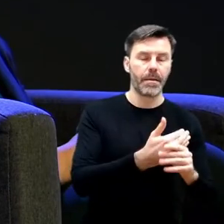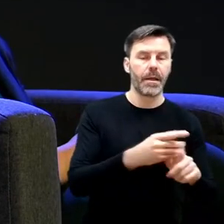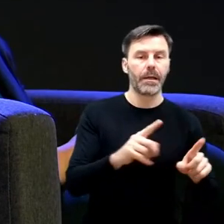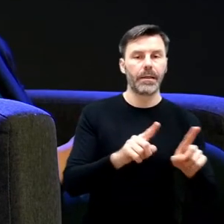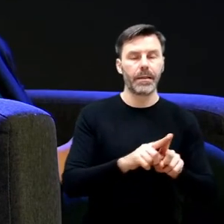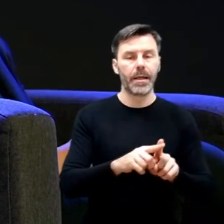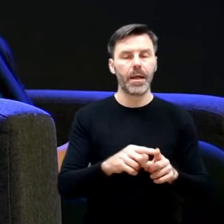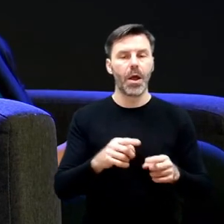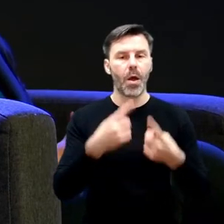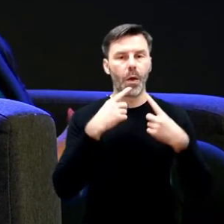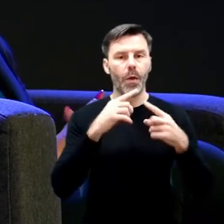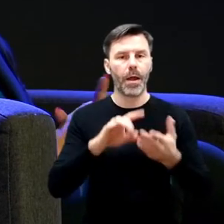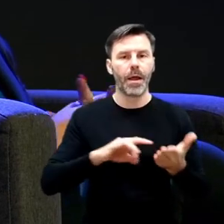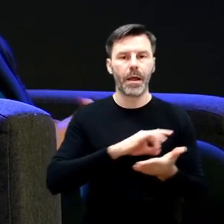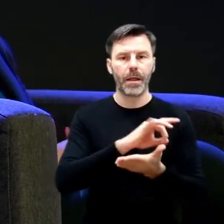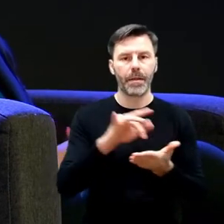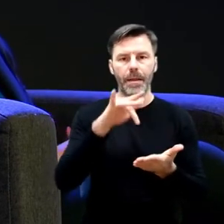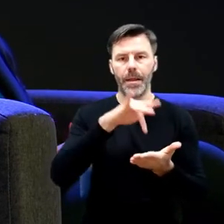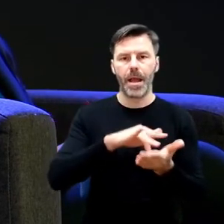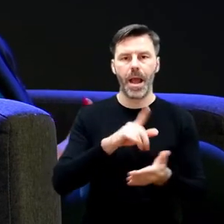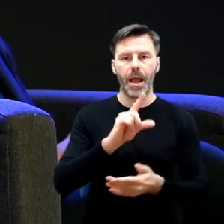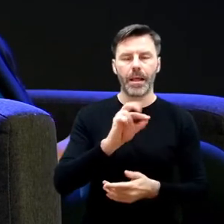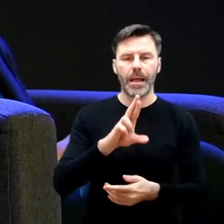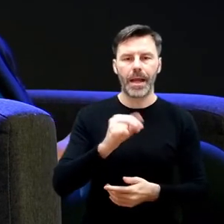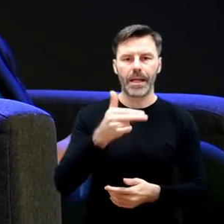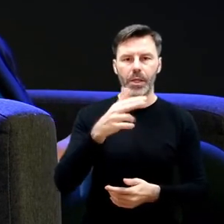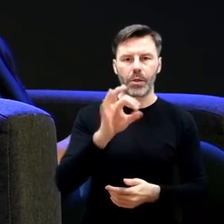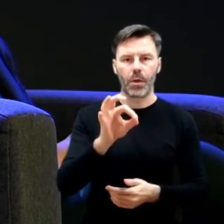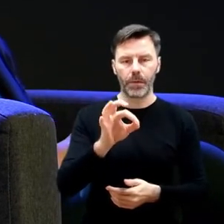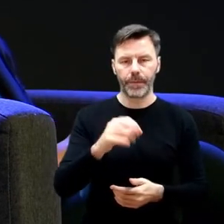To jest takie trochę niespotykane moim zdaniem podejście,